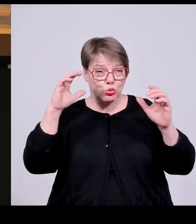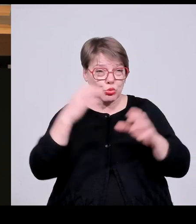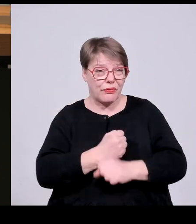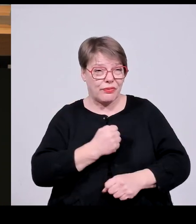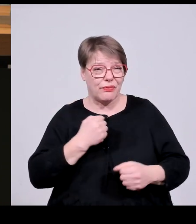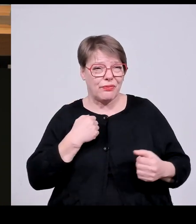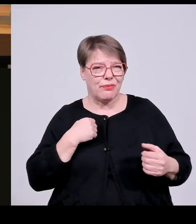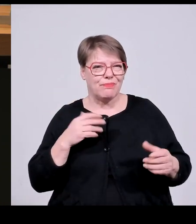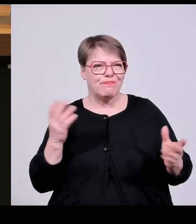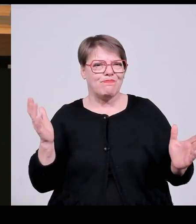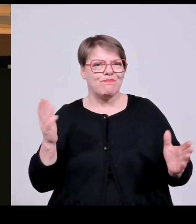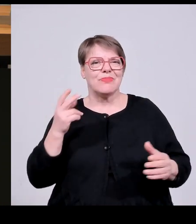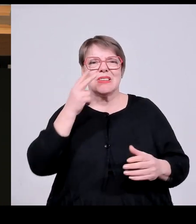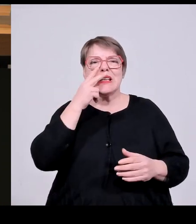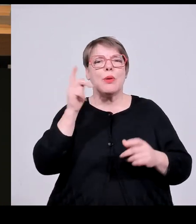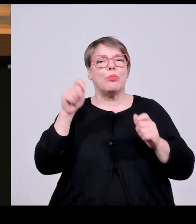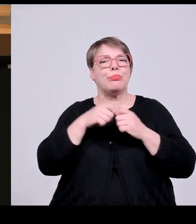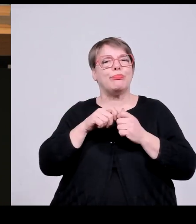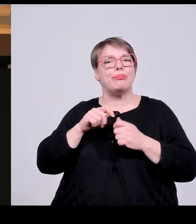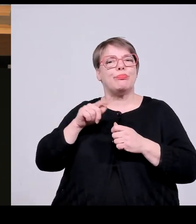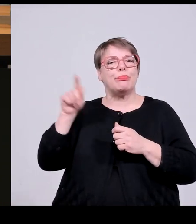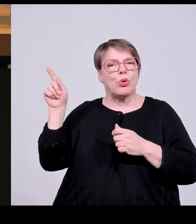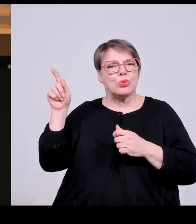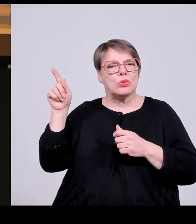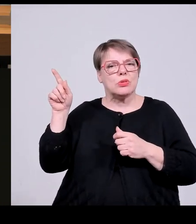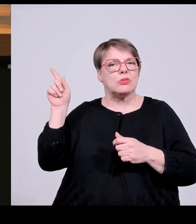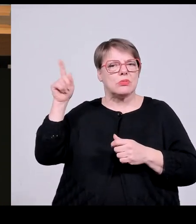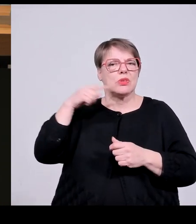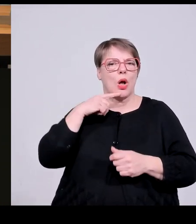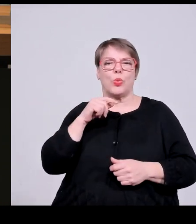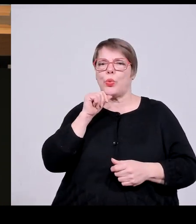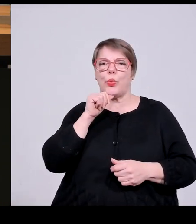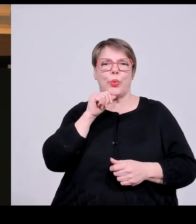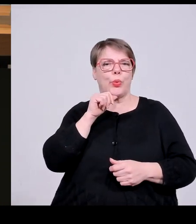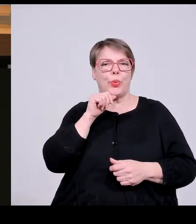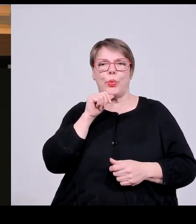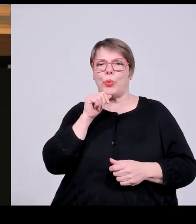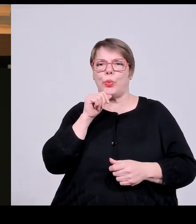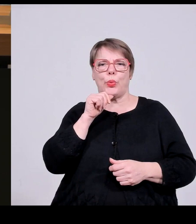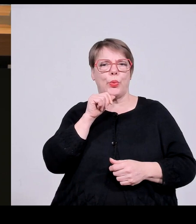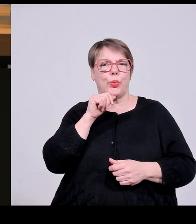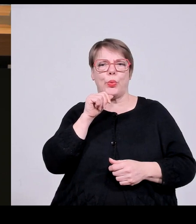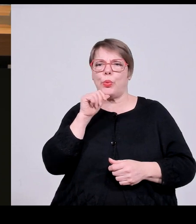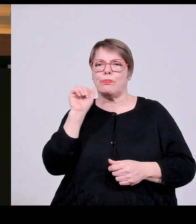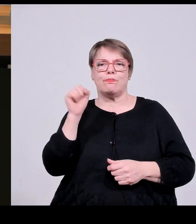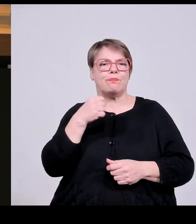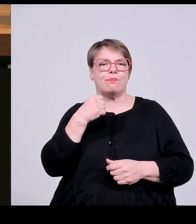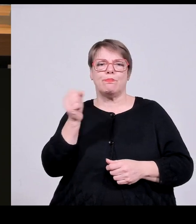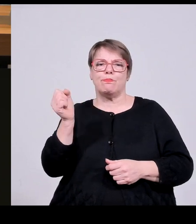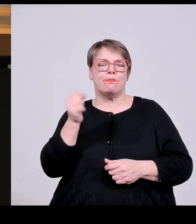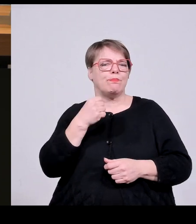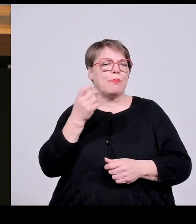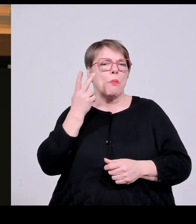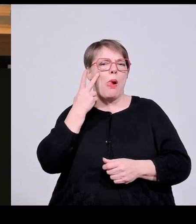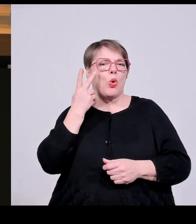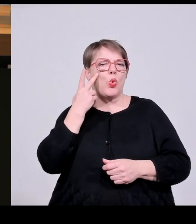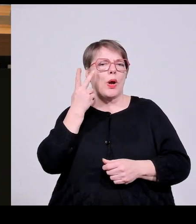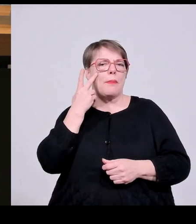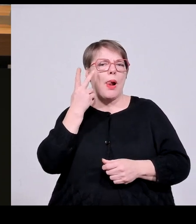Ich glaube, dass wir das schaffen können. Wenn wir es schaffen in diesem Land in eo halben Jahr,